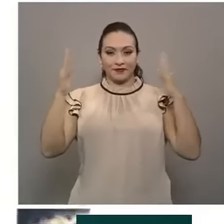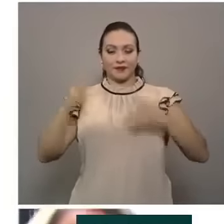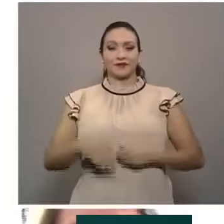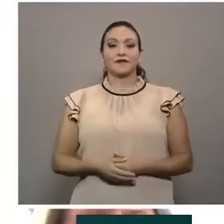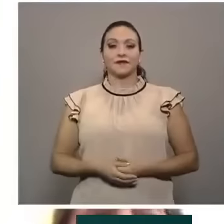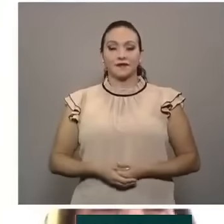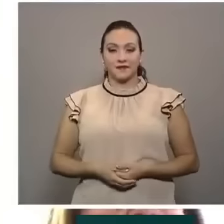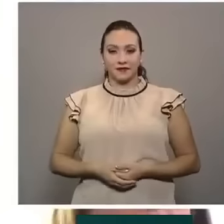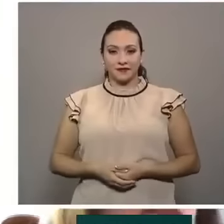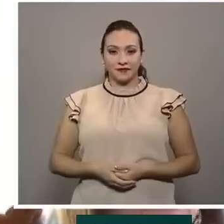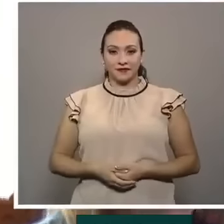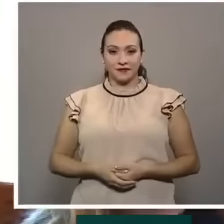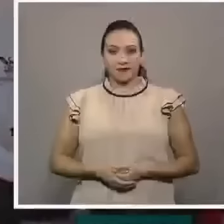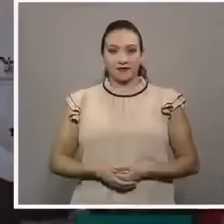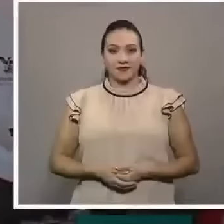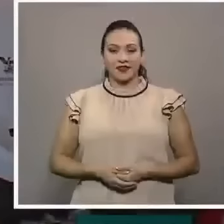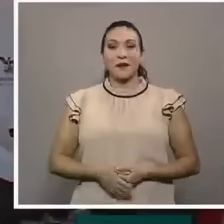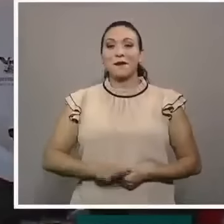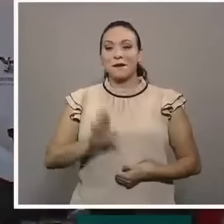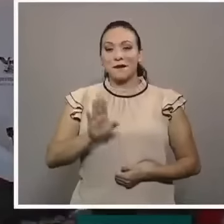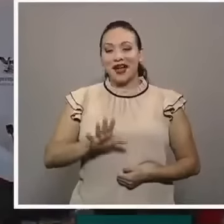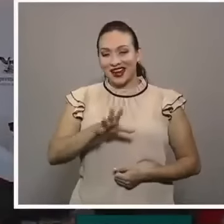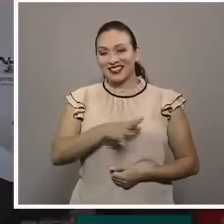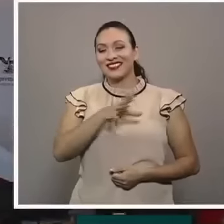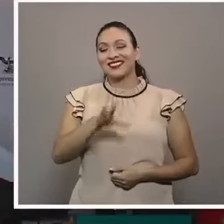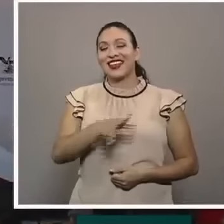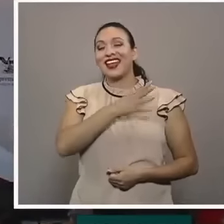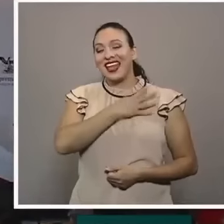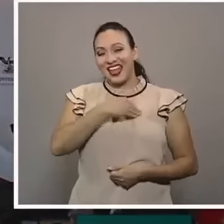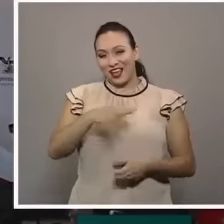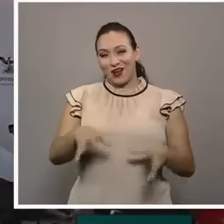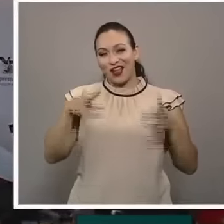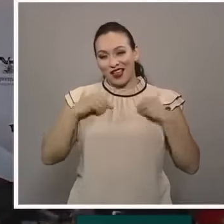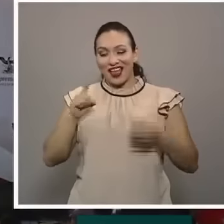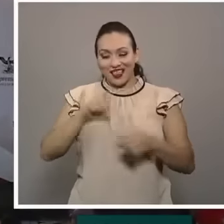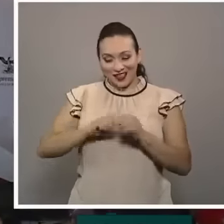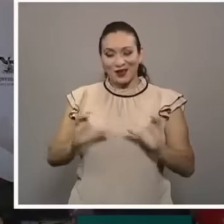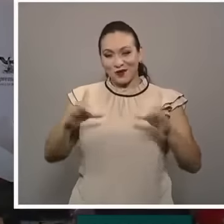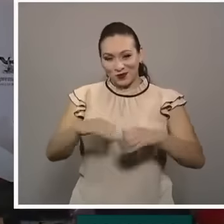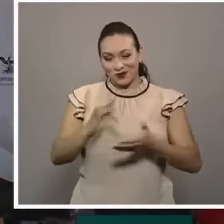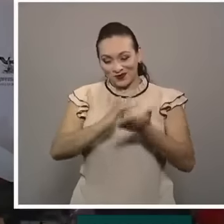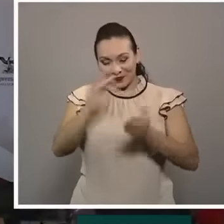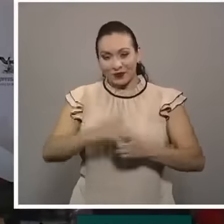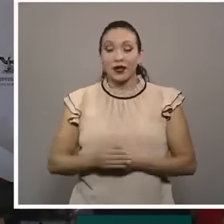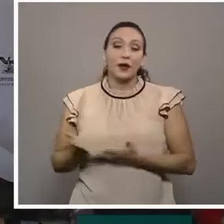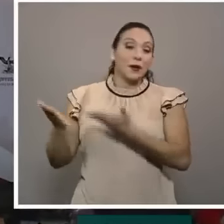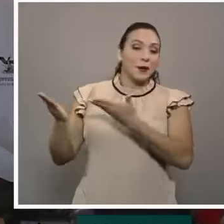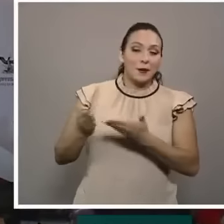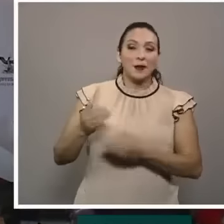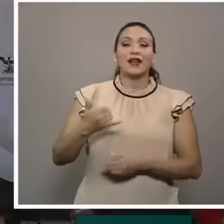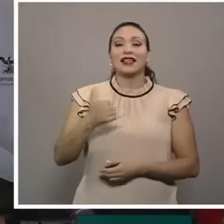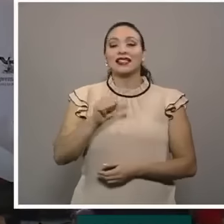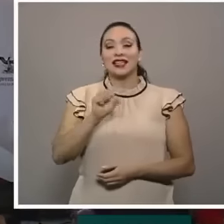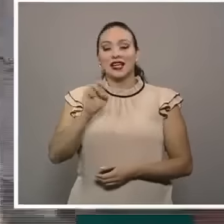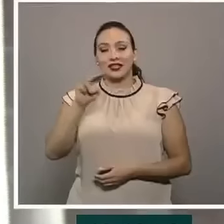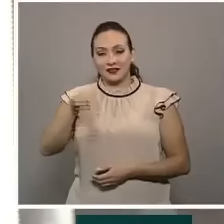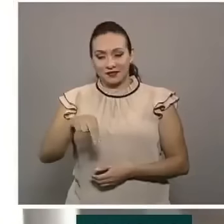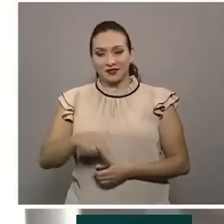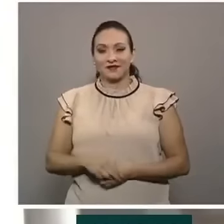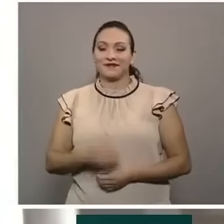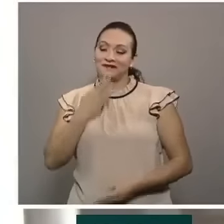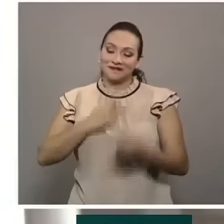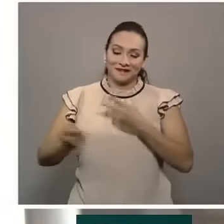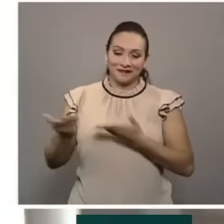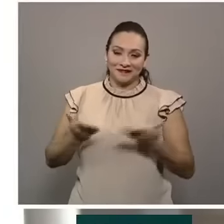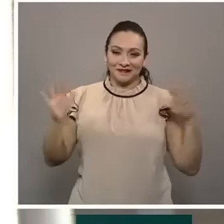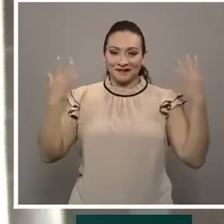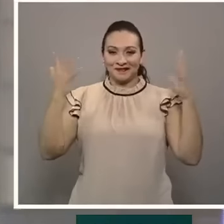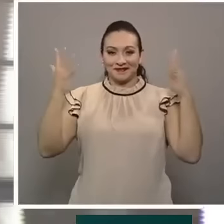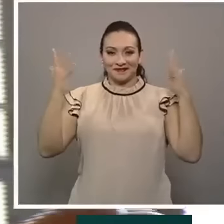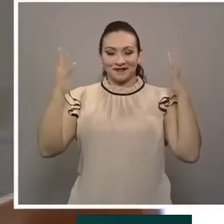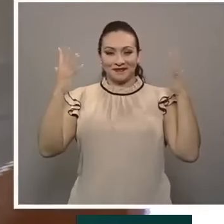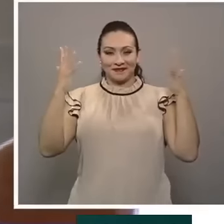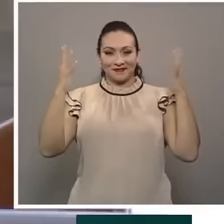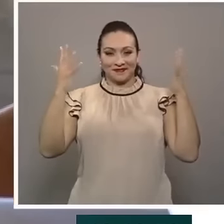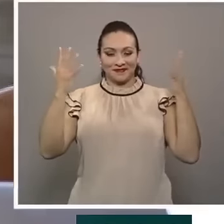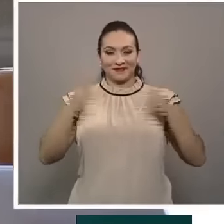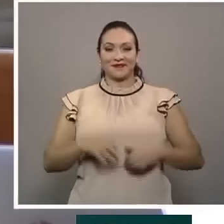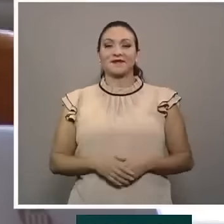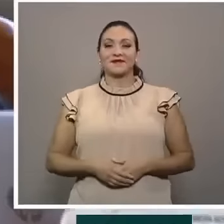casi hijo adoptivo de esta comunidad. A mi lado izquierdo está la ministra Yasmín Esquivel Moza